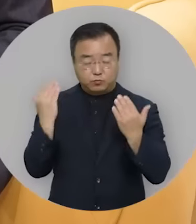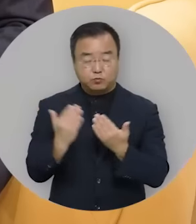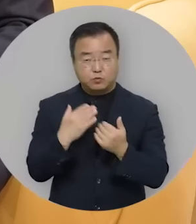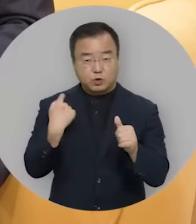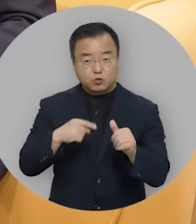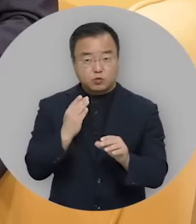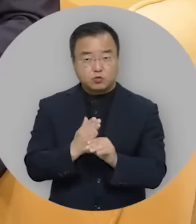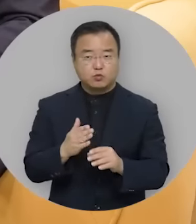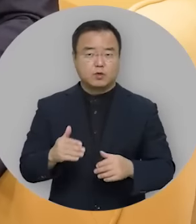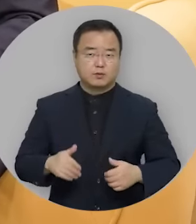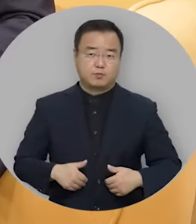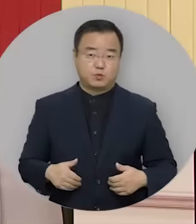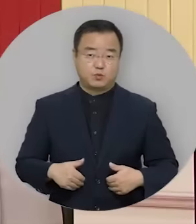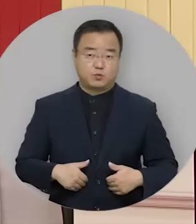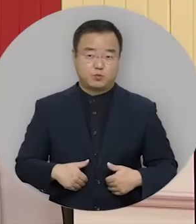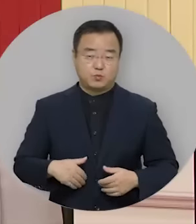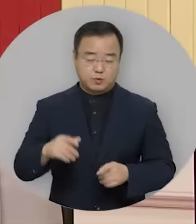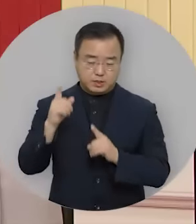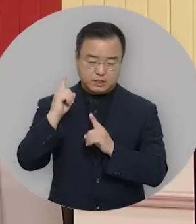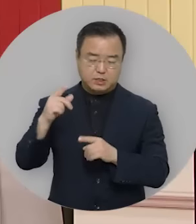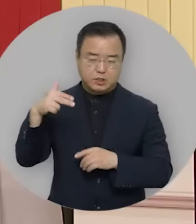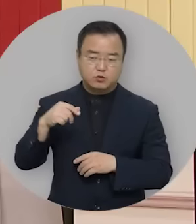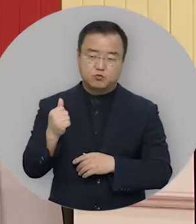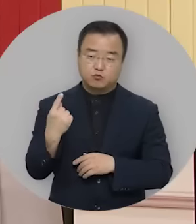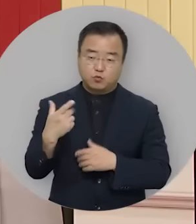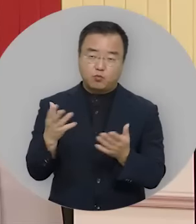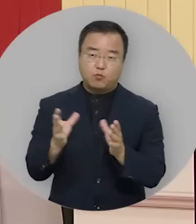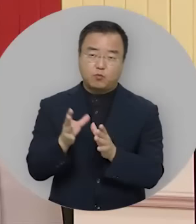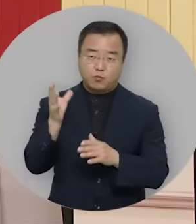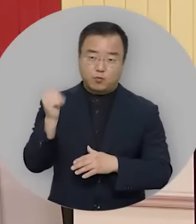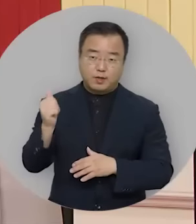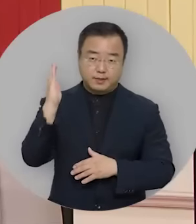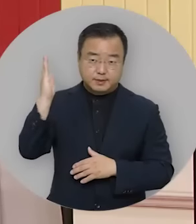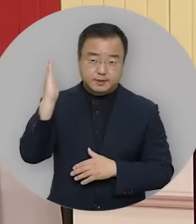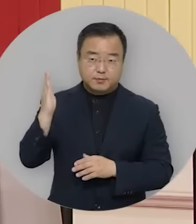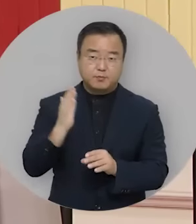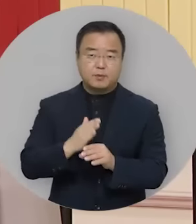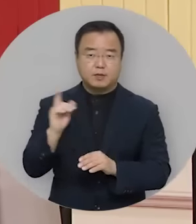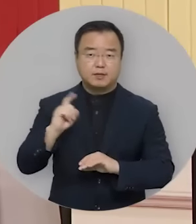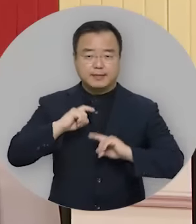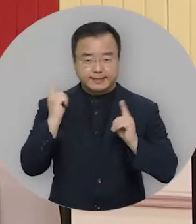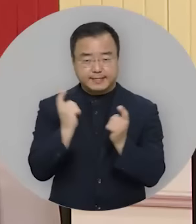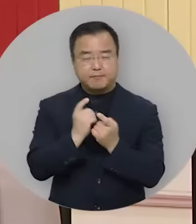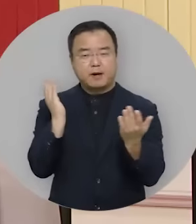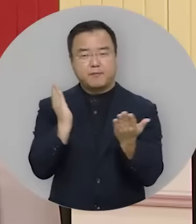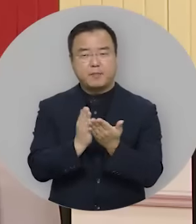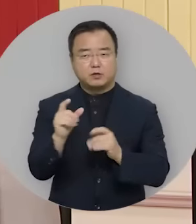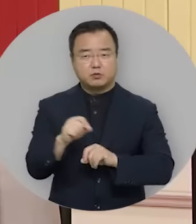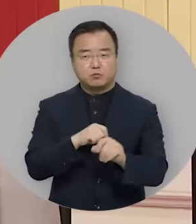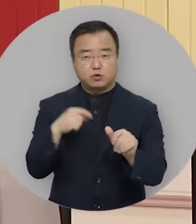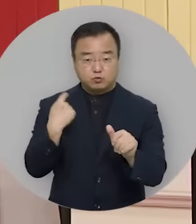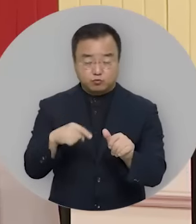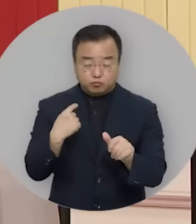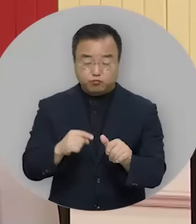이게 필요한 부분이 아닐까 싶어요. 우리 이주호 장관님께서 또 늘 강조하시는 게 개별 맞춤형 특수교육 아니겠습니까?